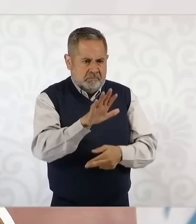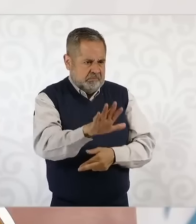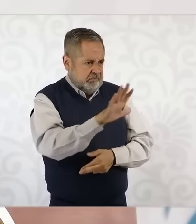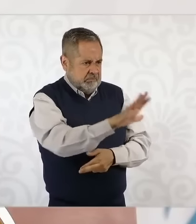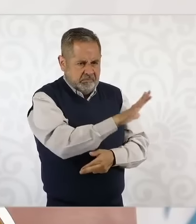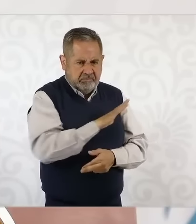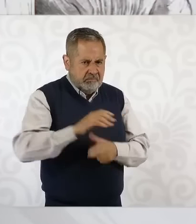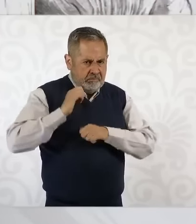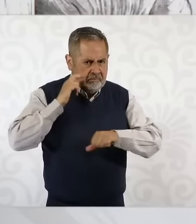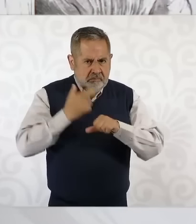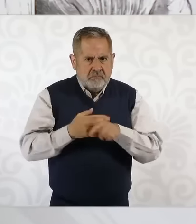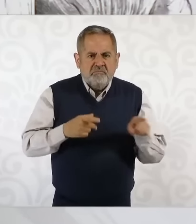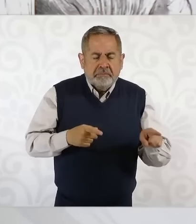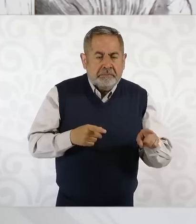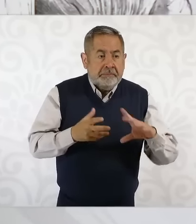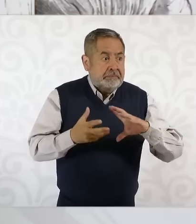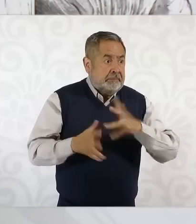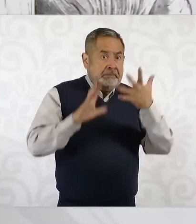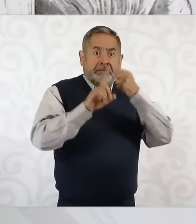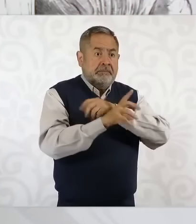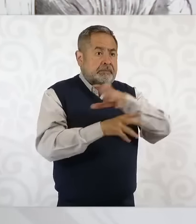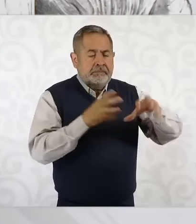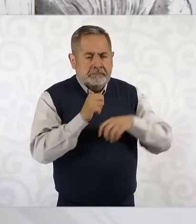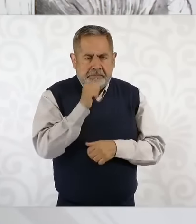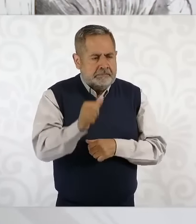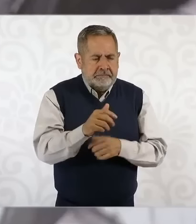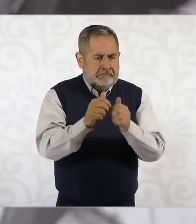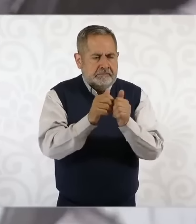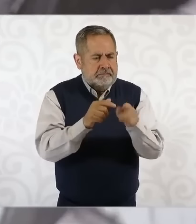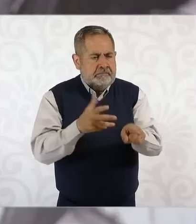manera que no hubiera un descontrol o una violencia desmedida. Posteriormente siguieron